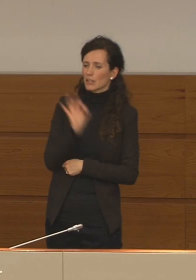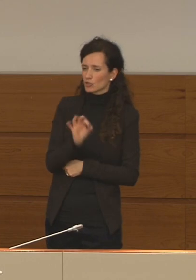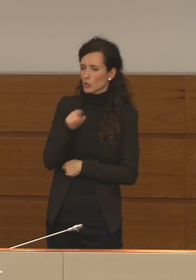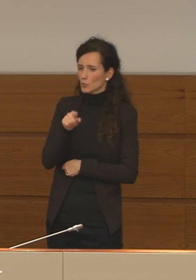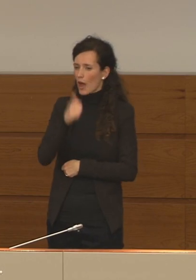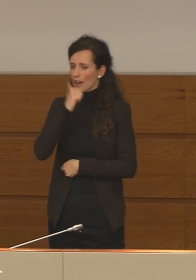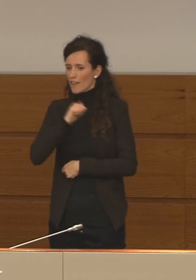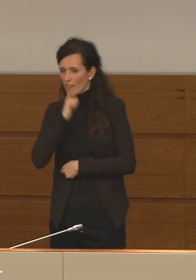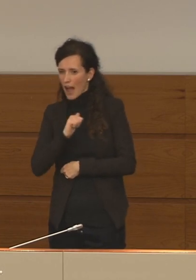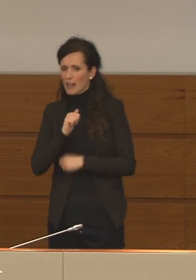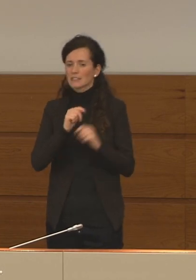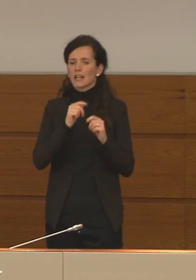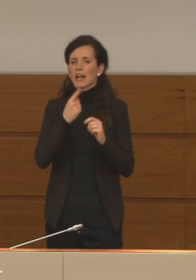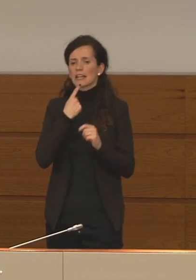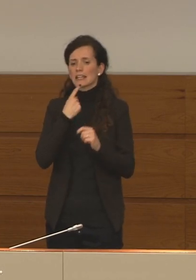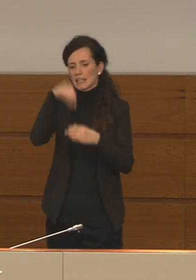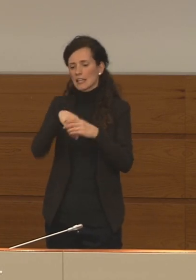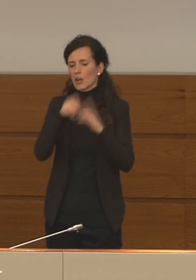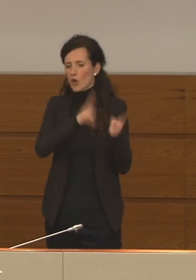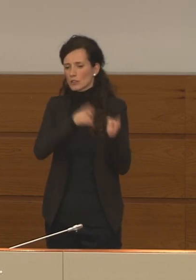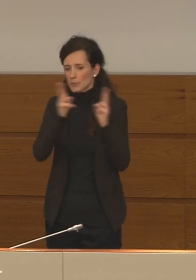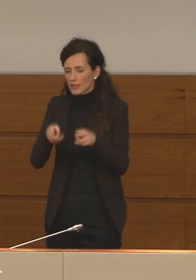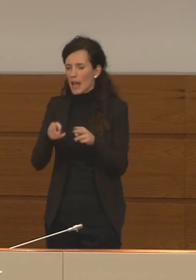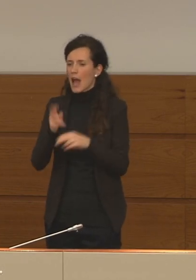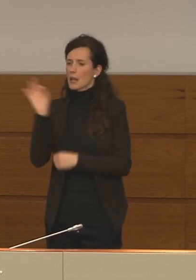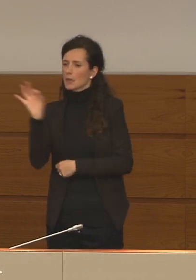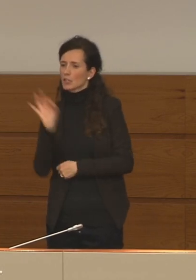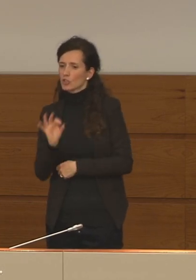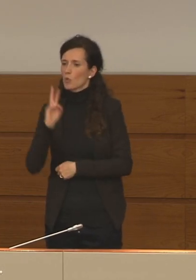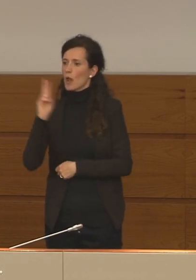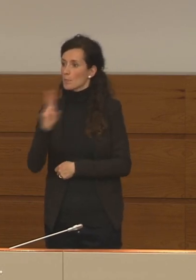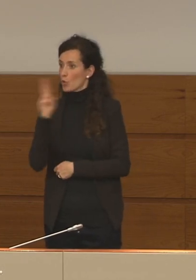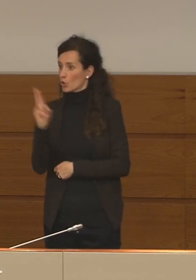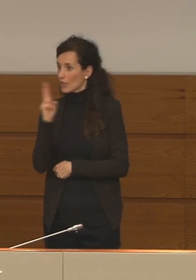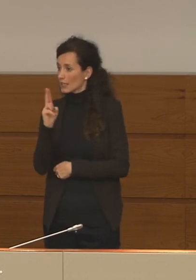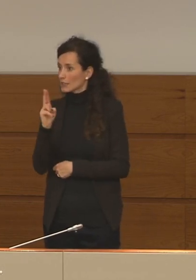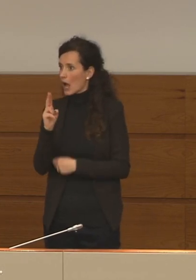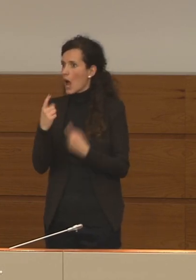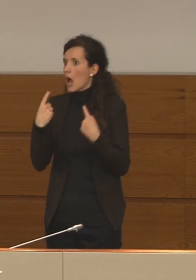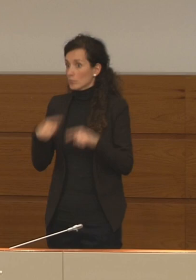ospedalizzazione e di mortalità questo è un problema di messaggio per l'opinione pubblica?